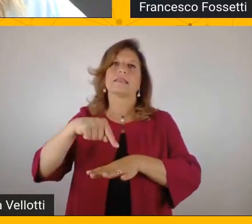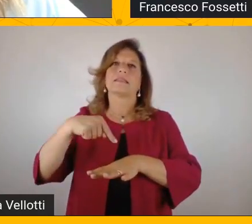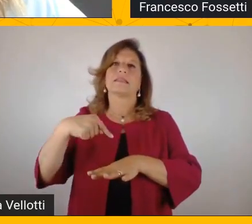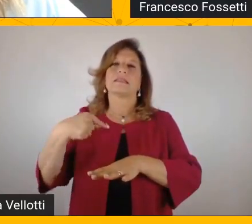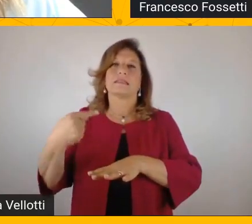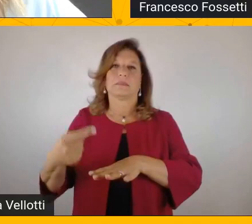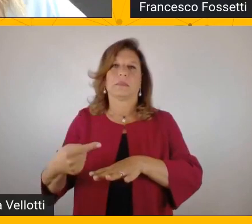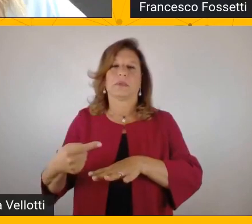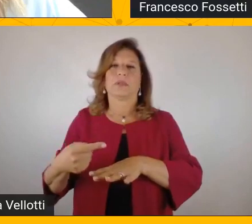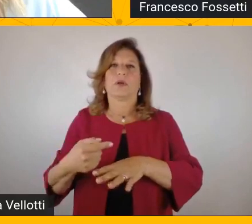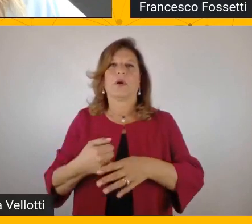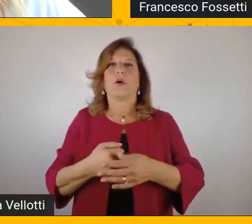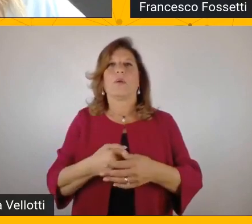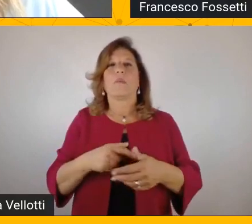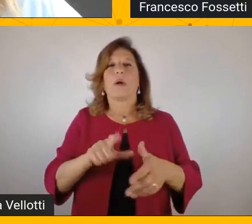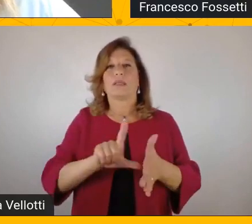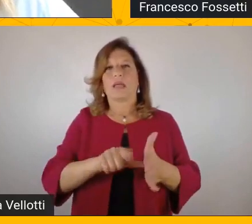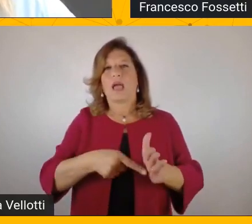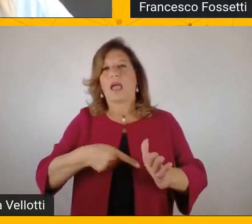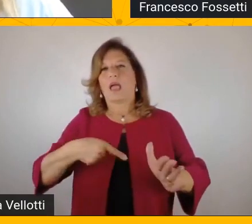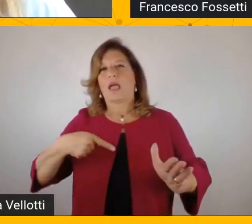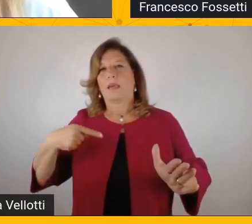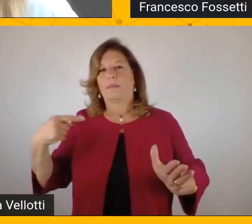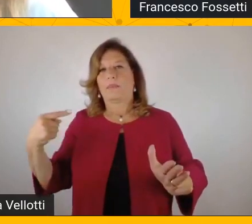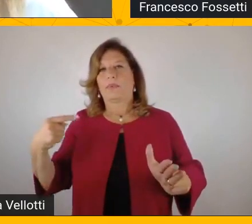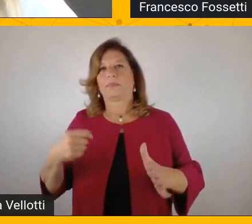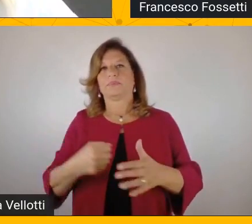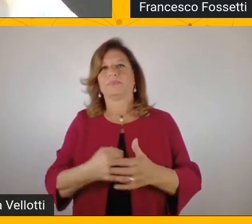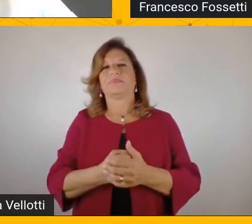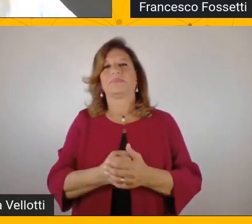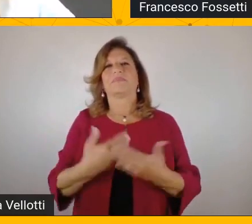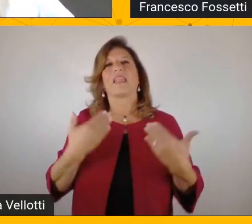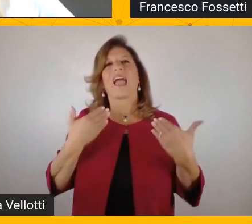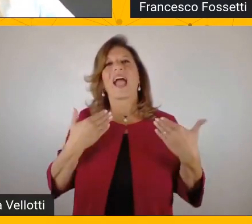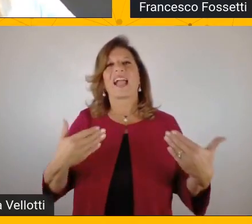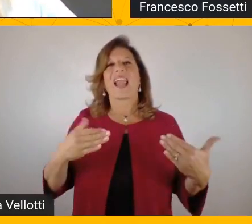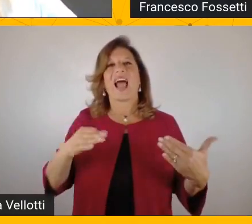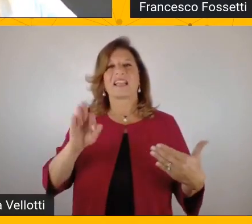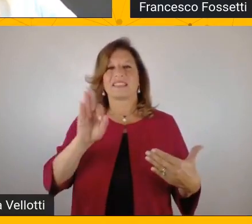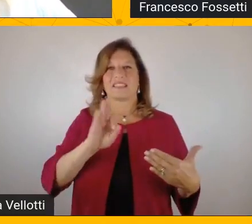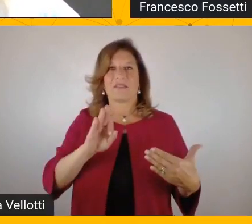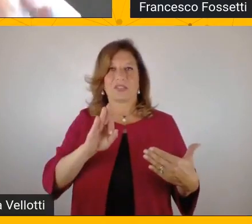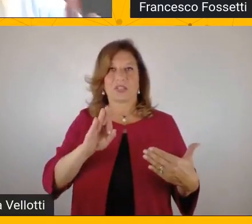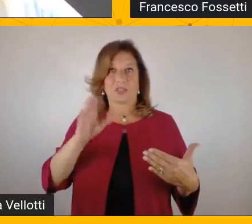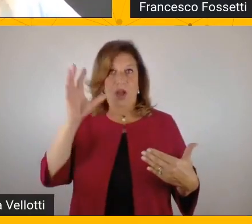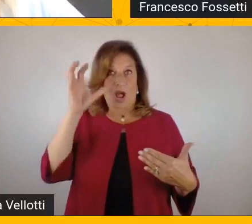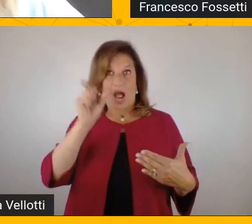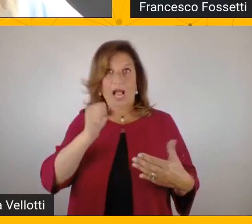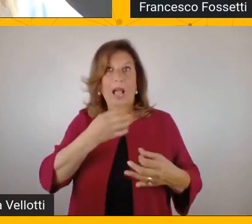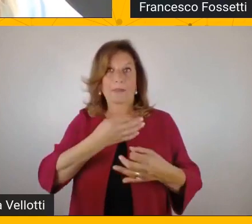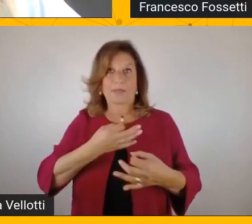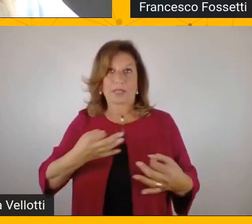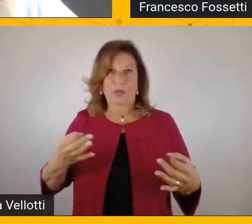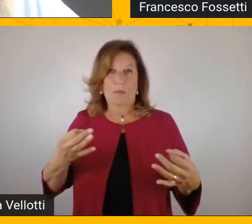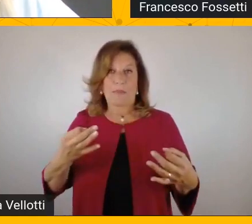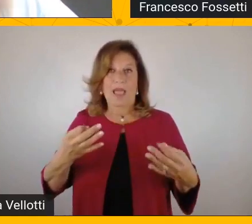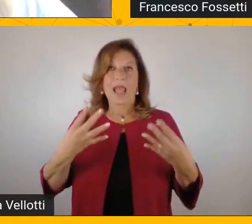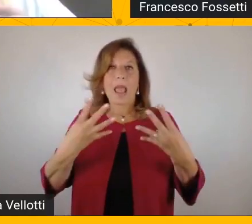essere fruiti sulla lunga distanza. Grazie Francesco.